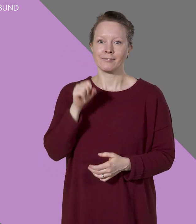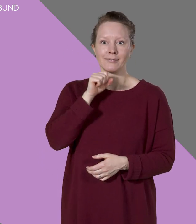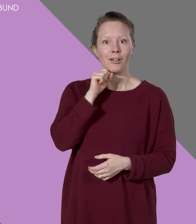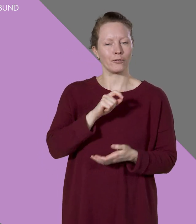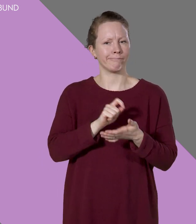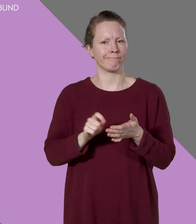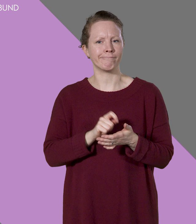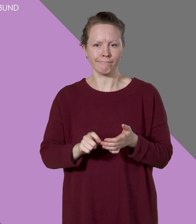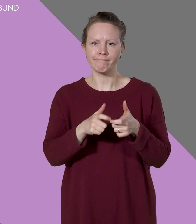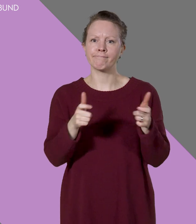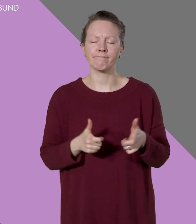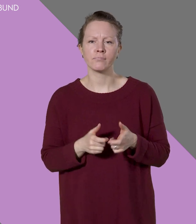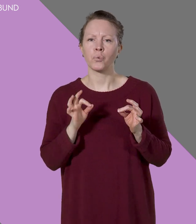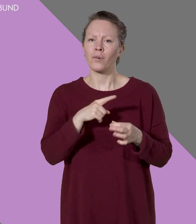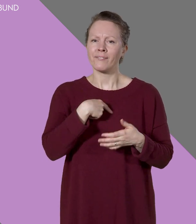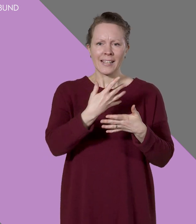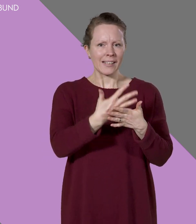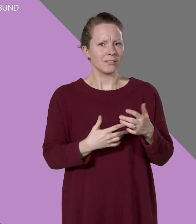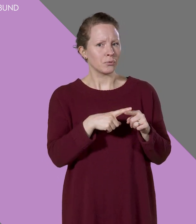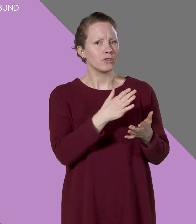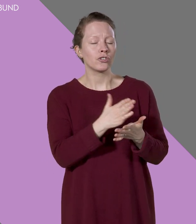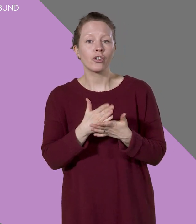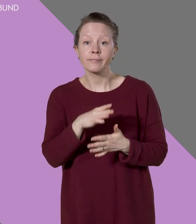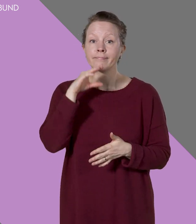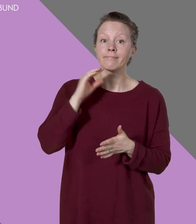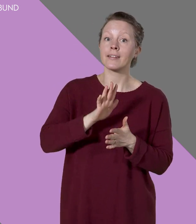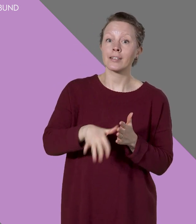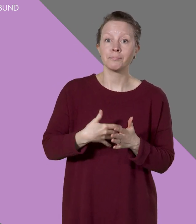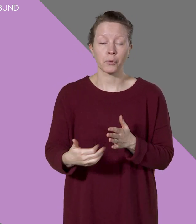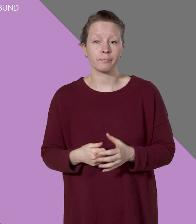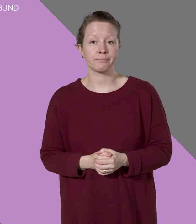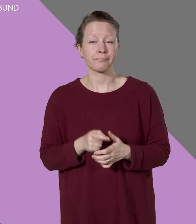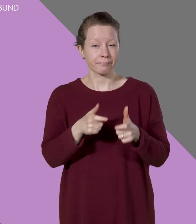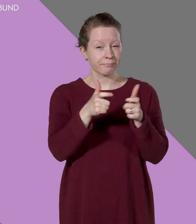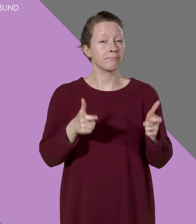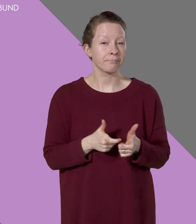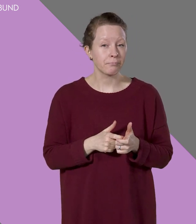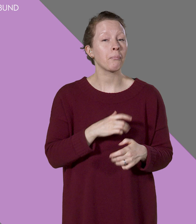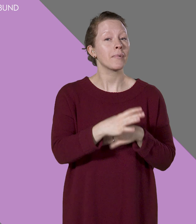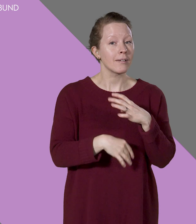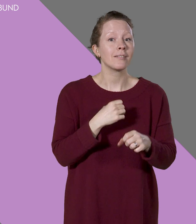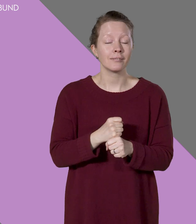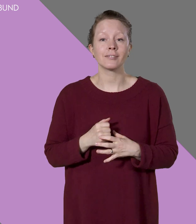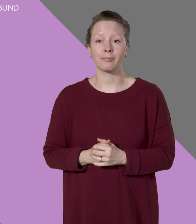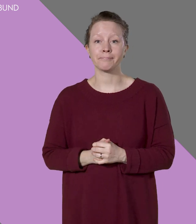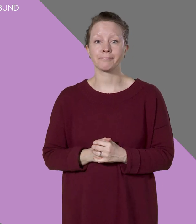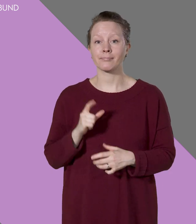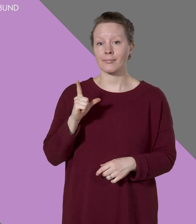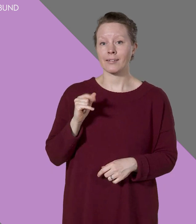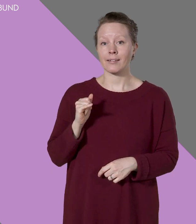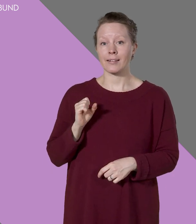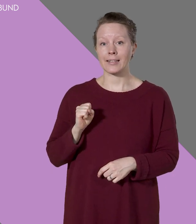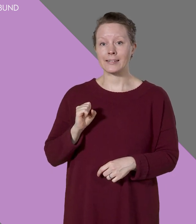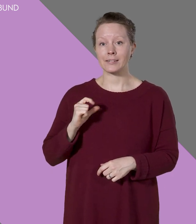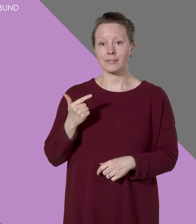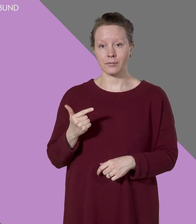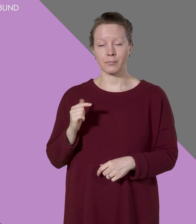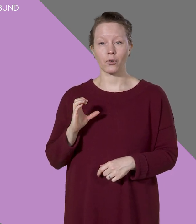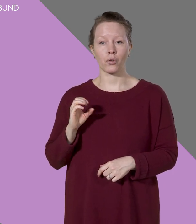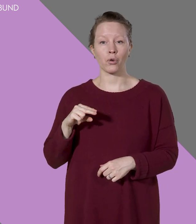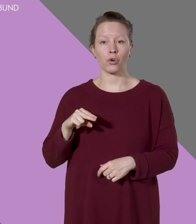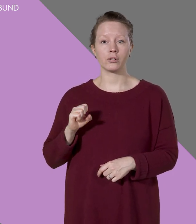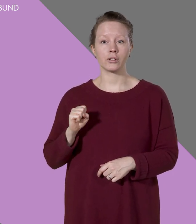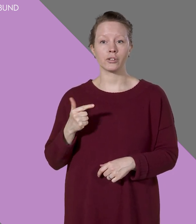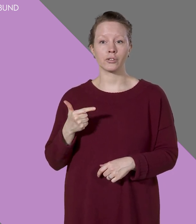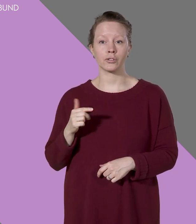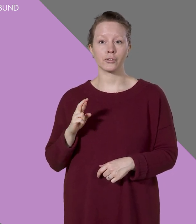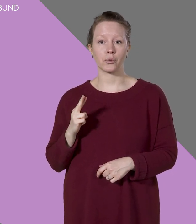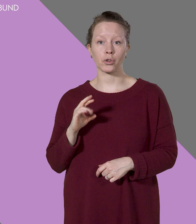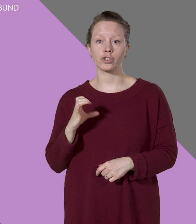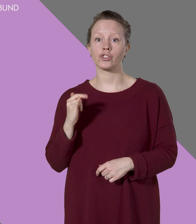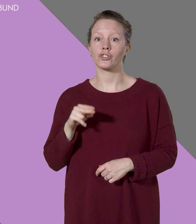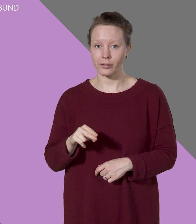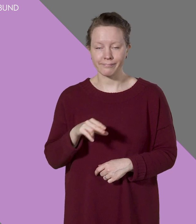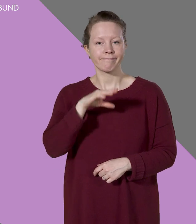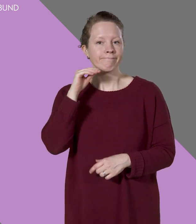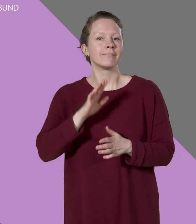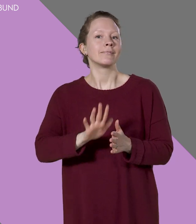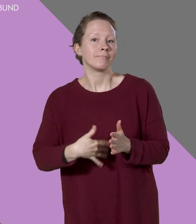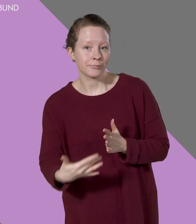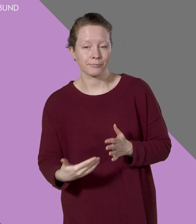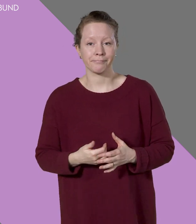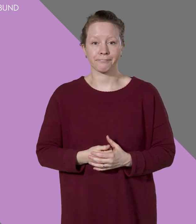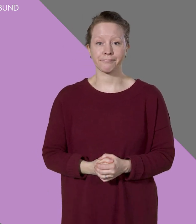Satus avhandling bär namnet Listconstruction in Finland-Swedish Sign Language -